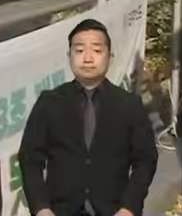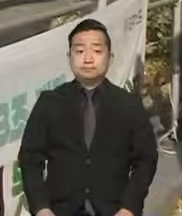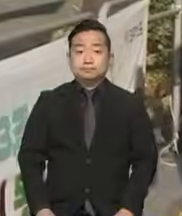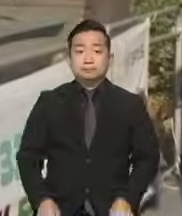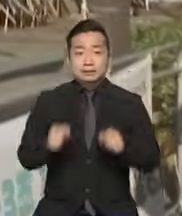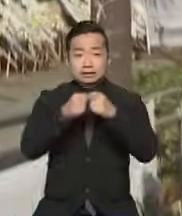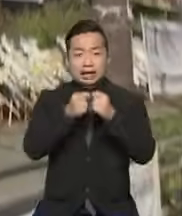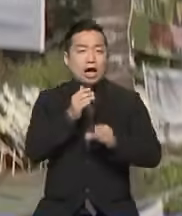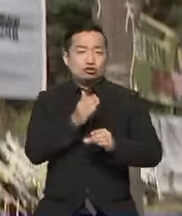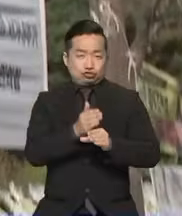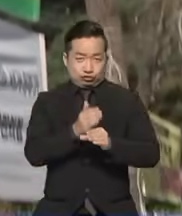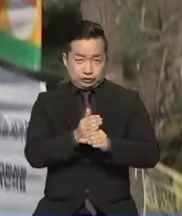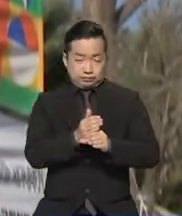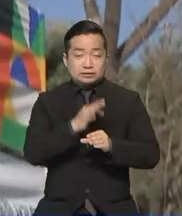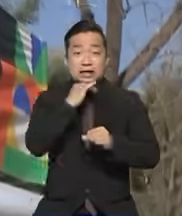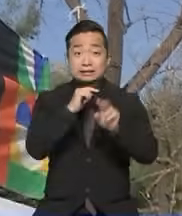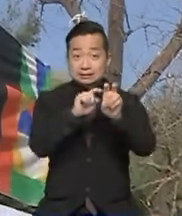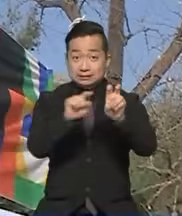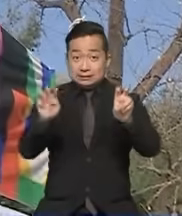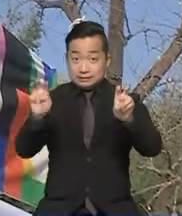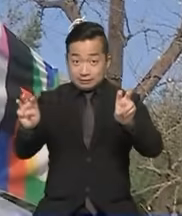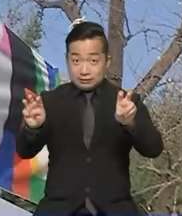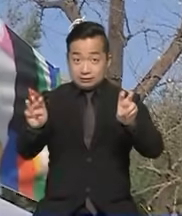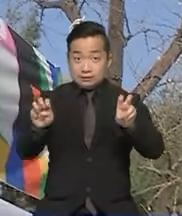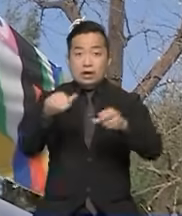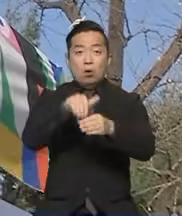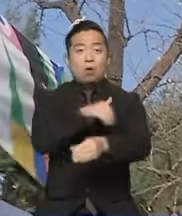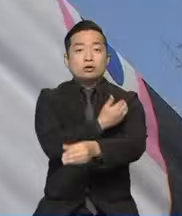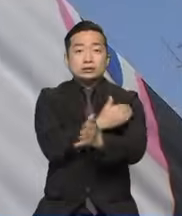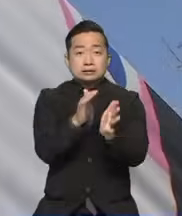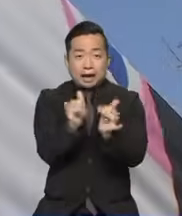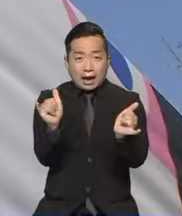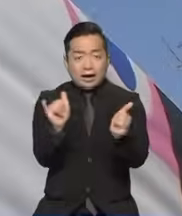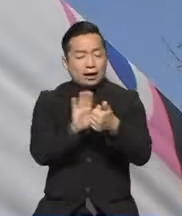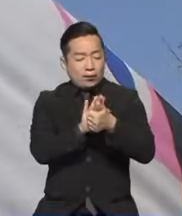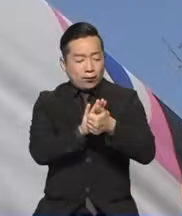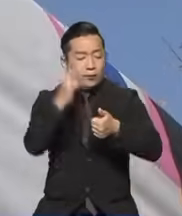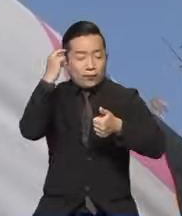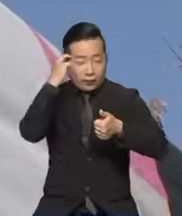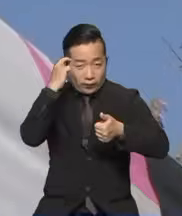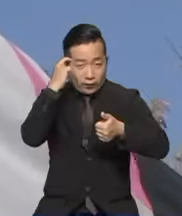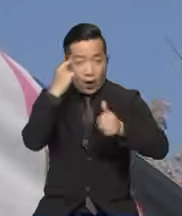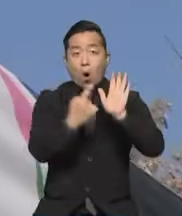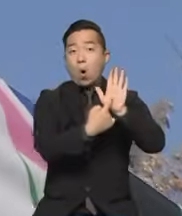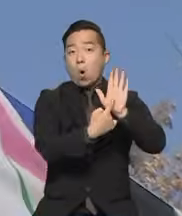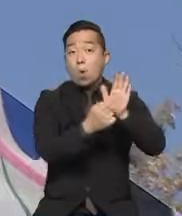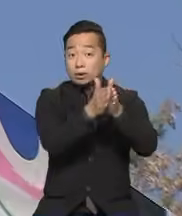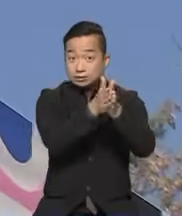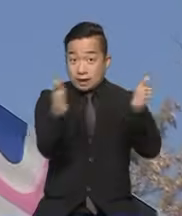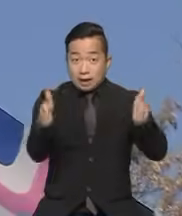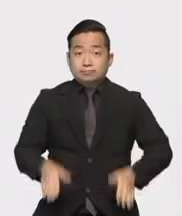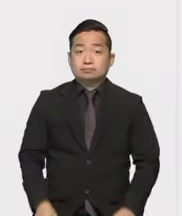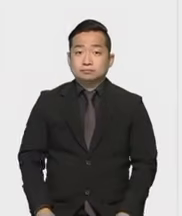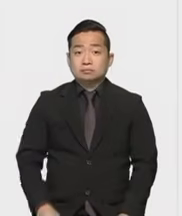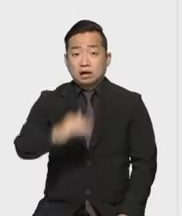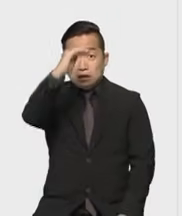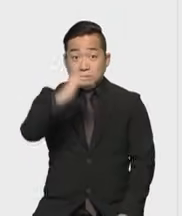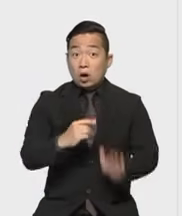개인을 중시하는 2030 유권자들에게 다가가겠다며 시작한 홍보 프로젝트의 일환인데 내용이 공개되자마자 황당하다는